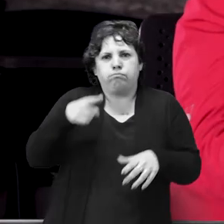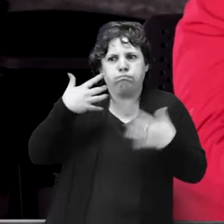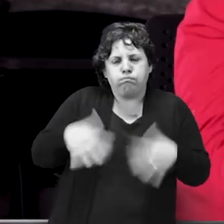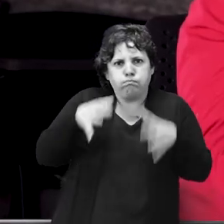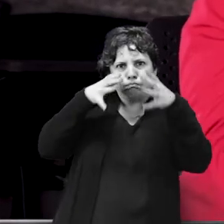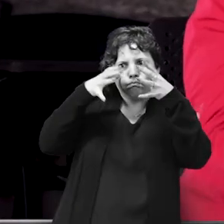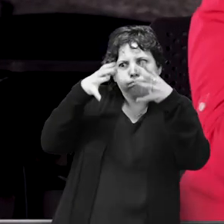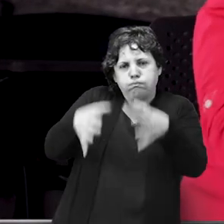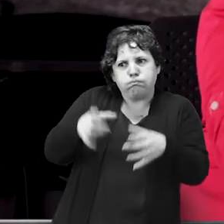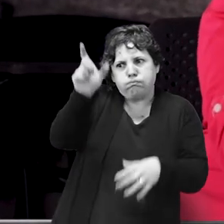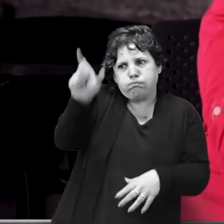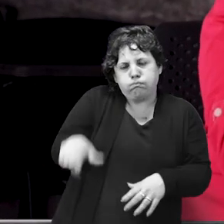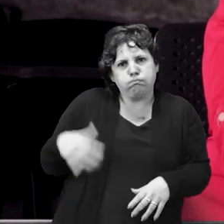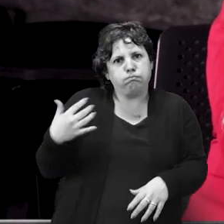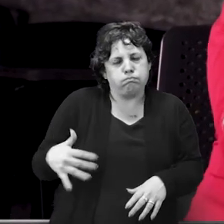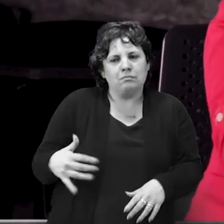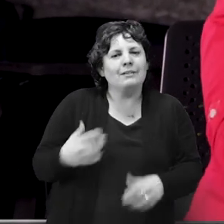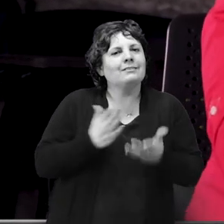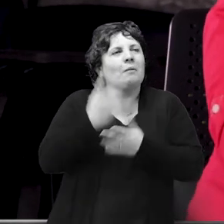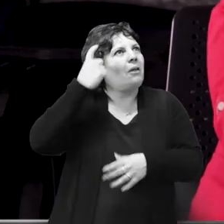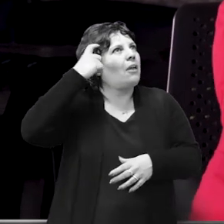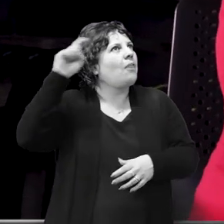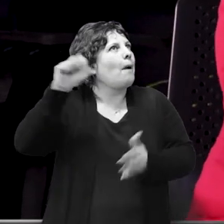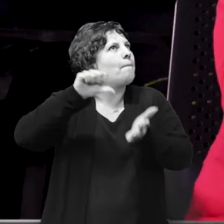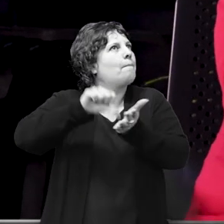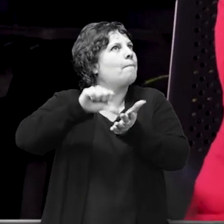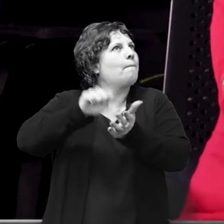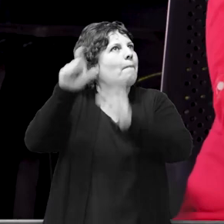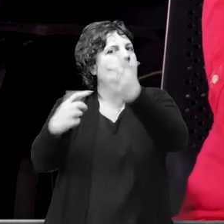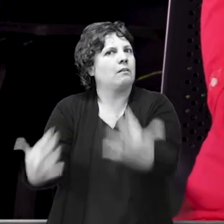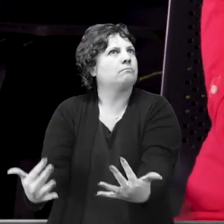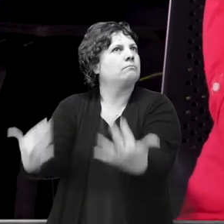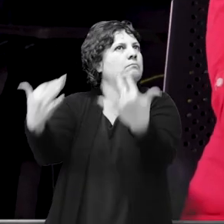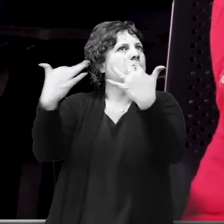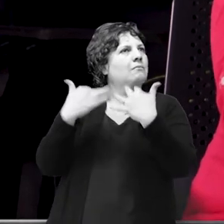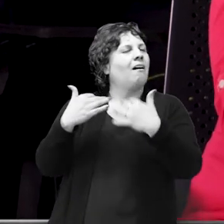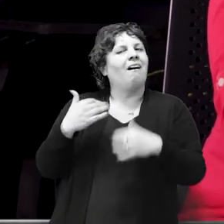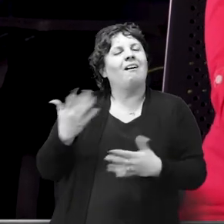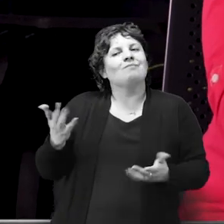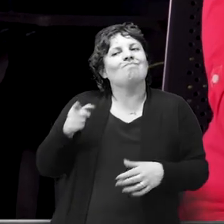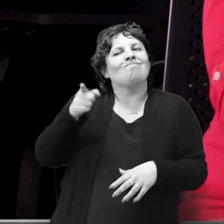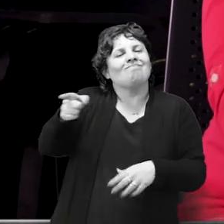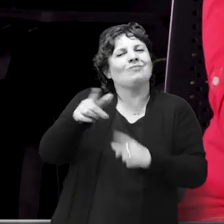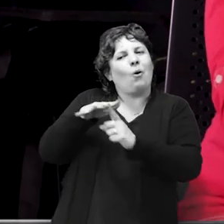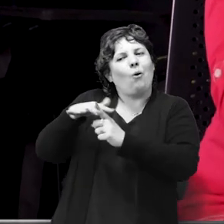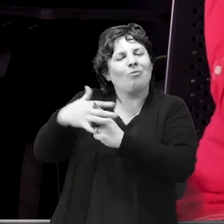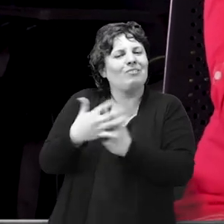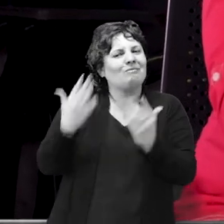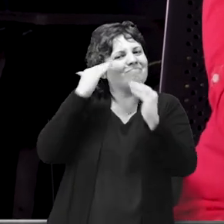esta idea que el migrante proviene de un contexto inferior o de menor desarrollo